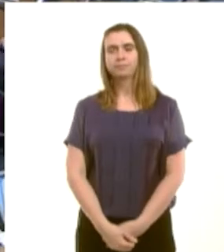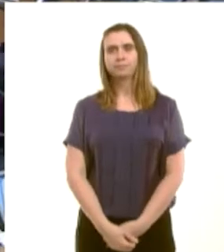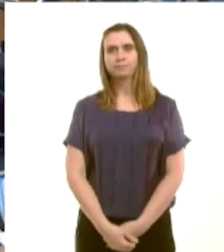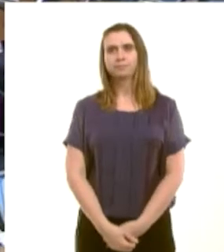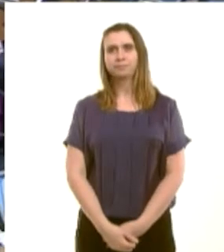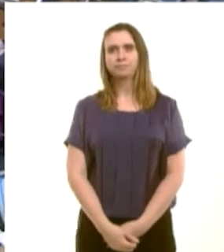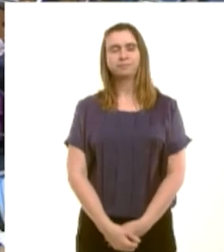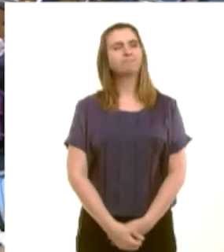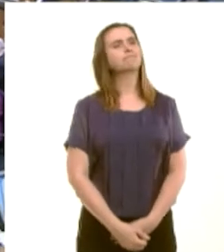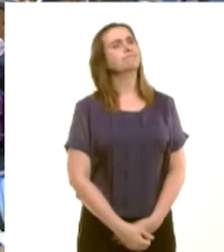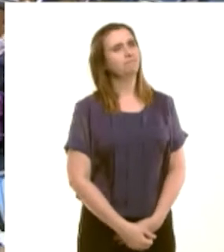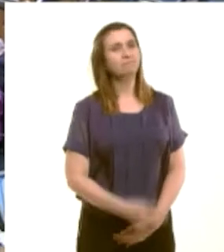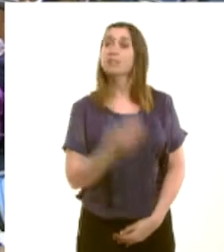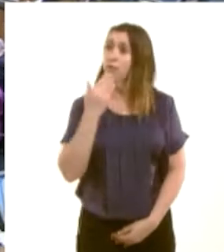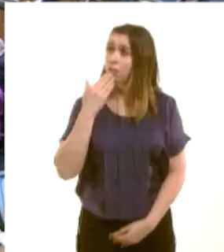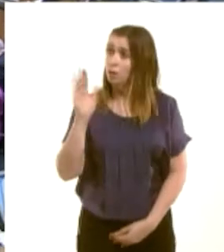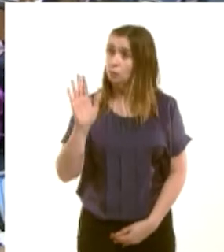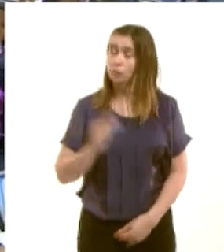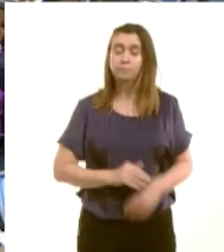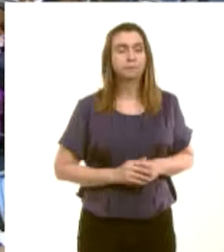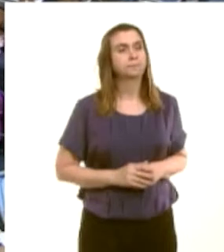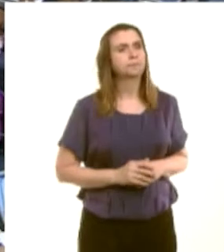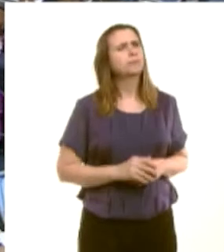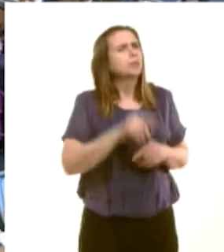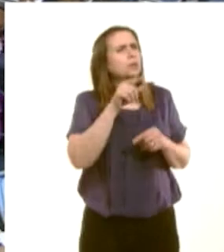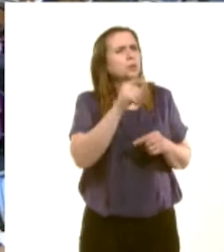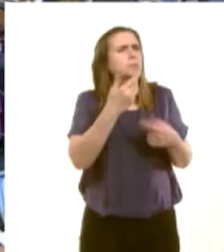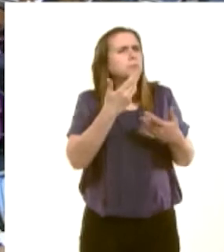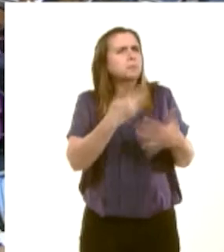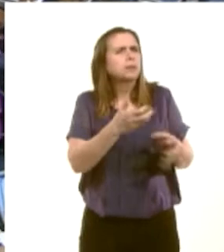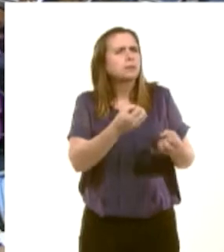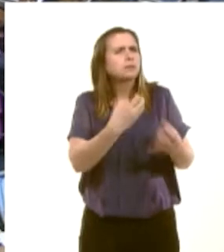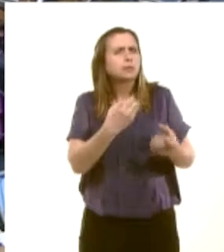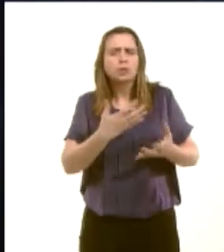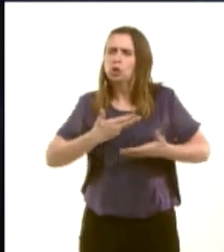sÙn am wasanaeth diogel a chynaliadwy, ond mae yna achosion yn y gogledd lle mae polisÔauír